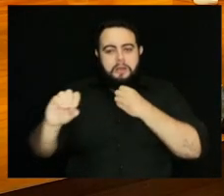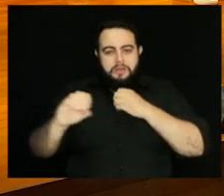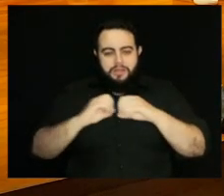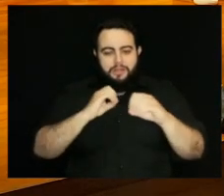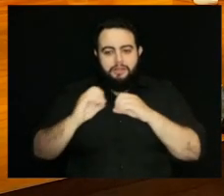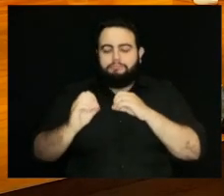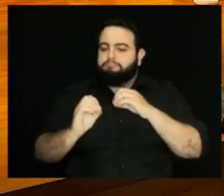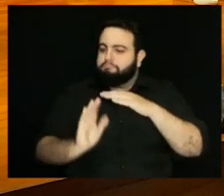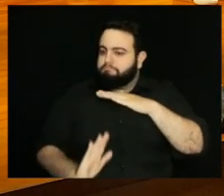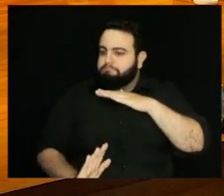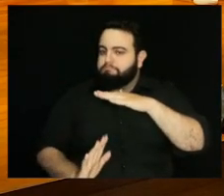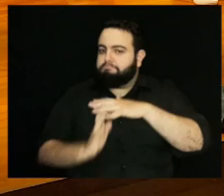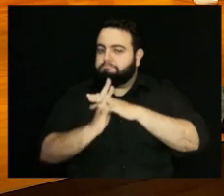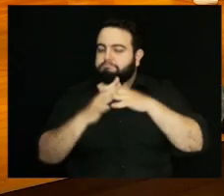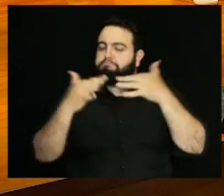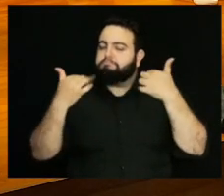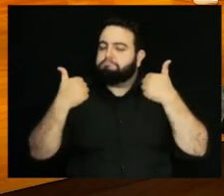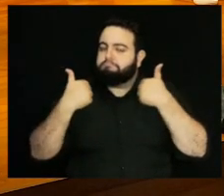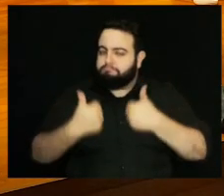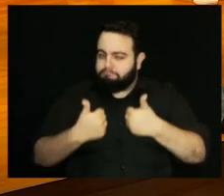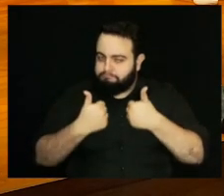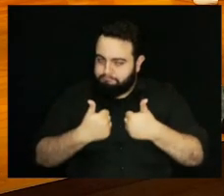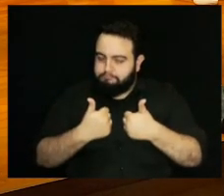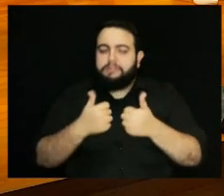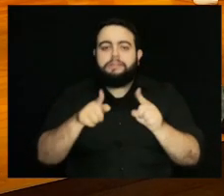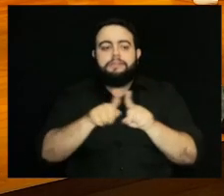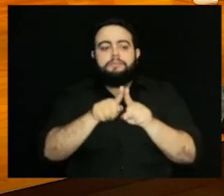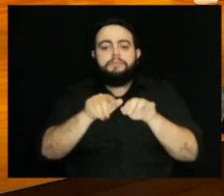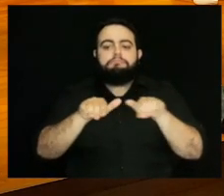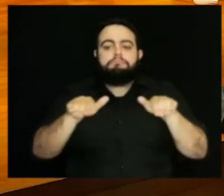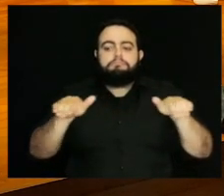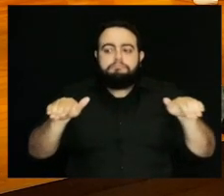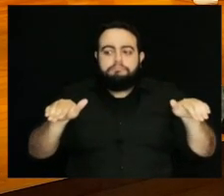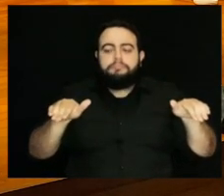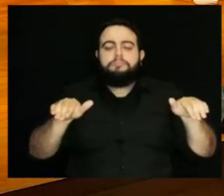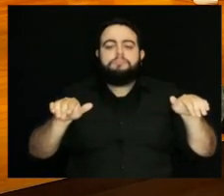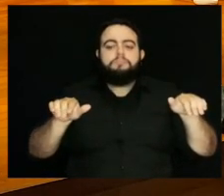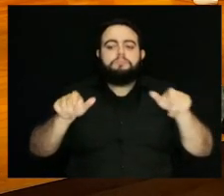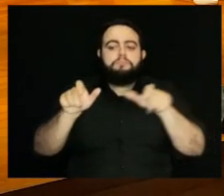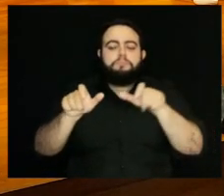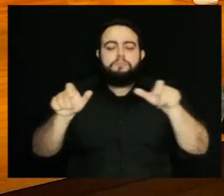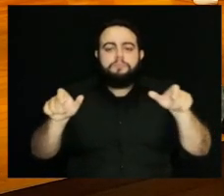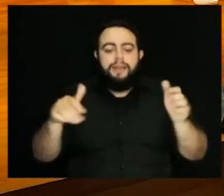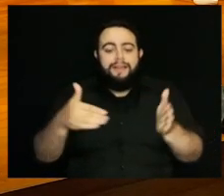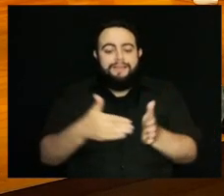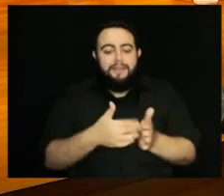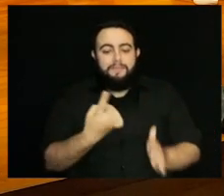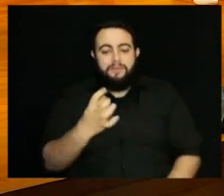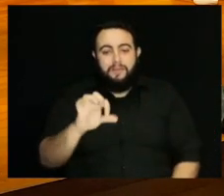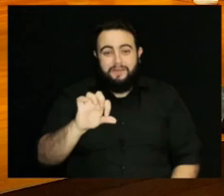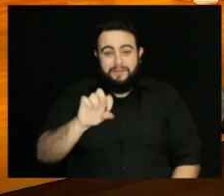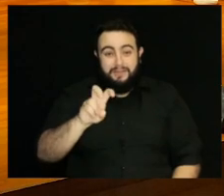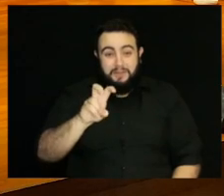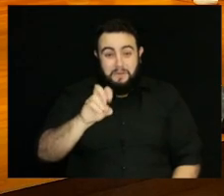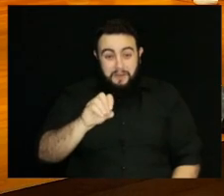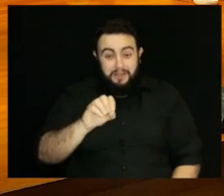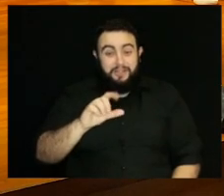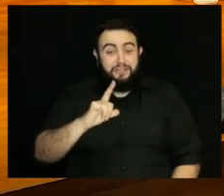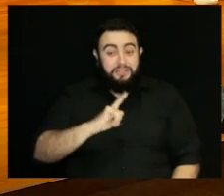rádio Farroupilha, e vai contratando ao ponto de no final dos anos 50 a rádio Farroupilha tinha 106